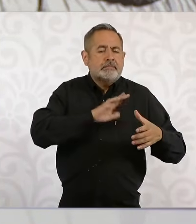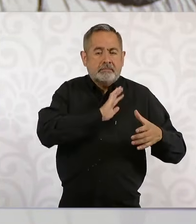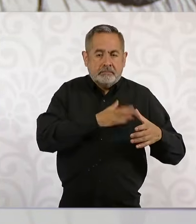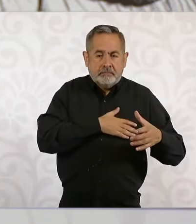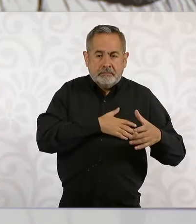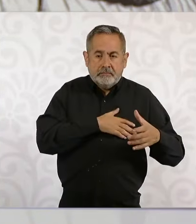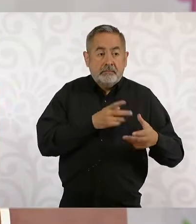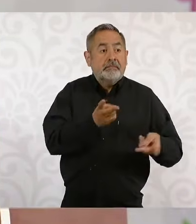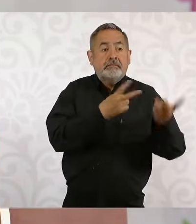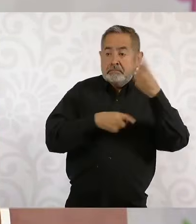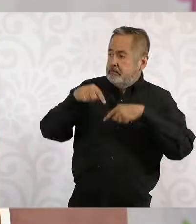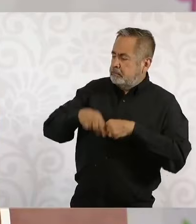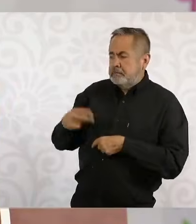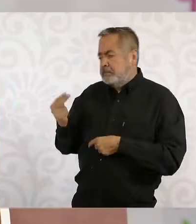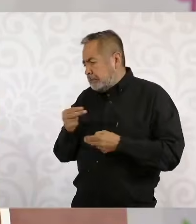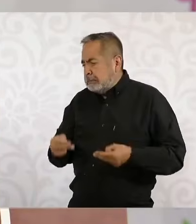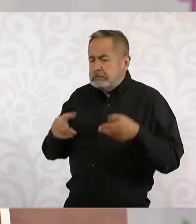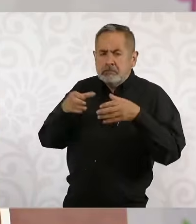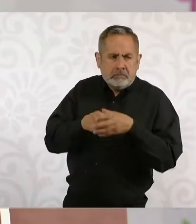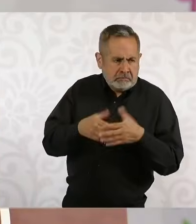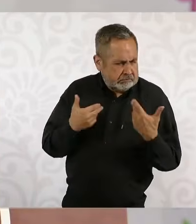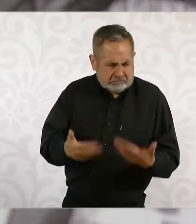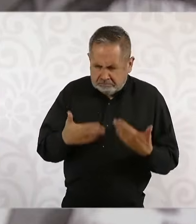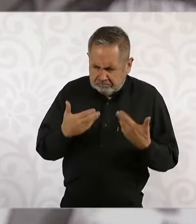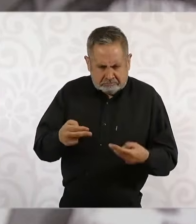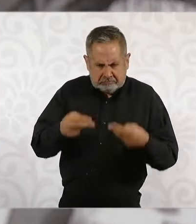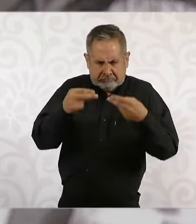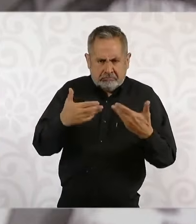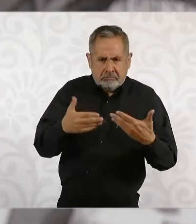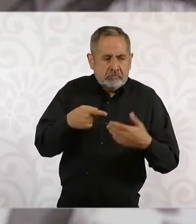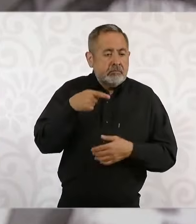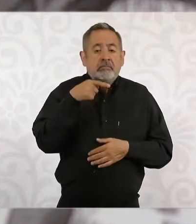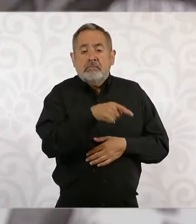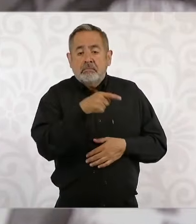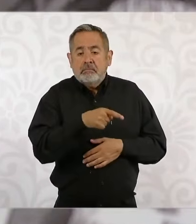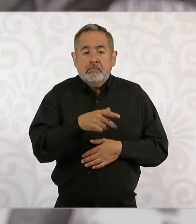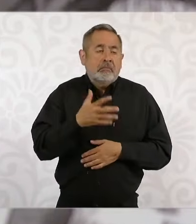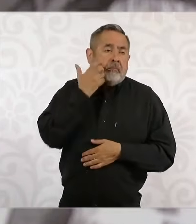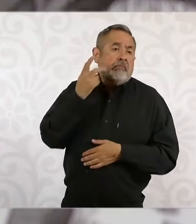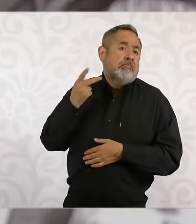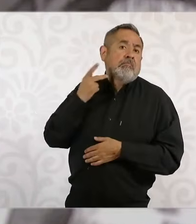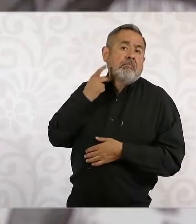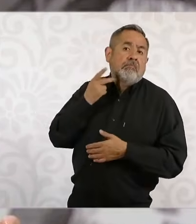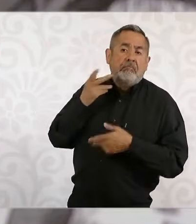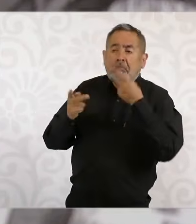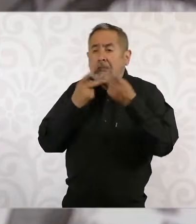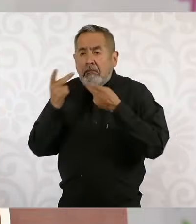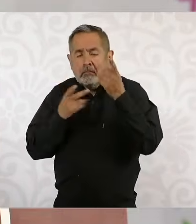inversiones o algunas otras cosas. Está muy bien, pero si su interés es político, tiene derecho a